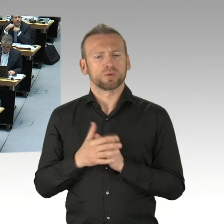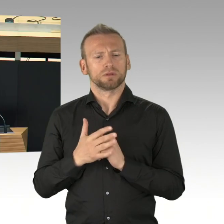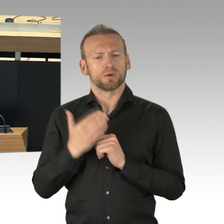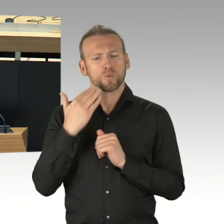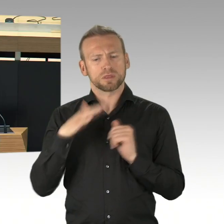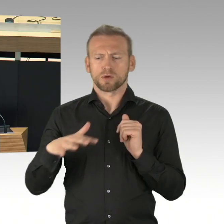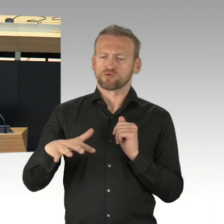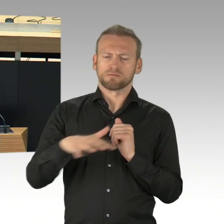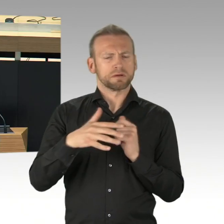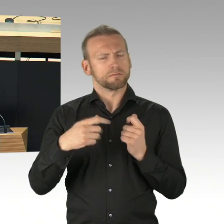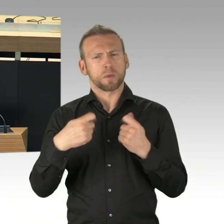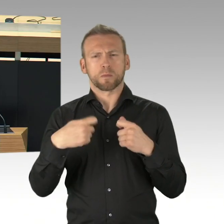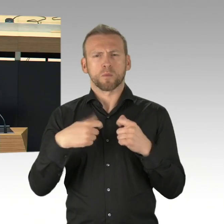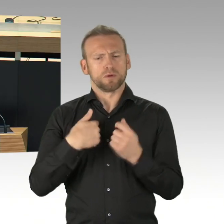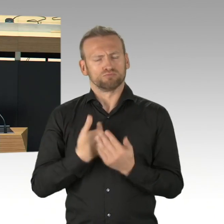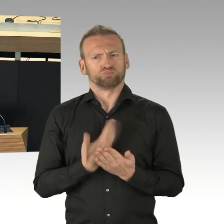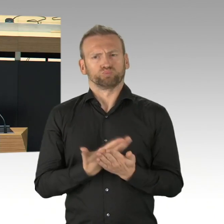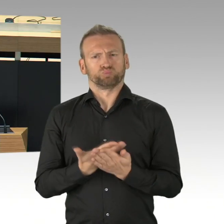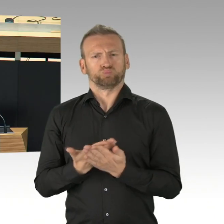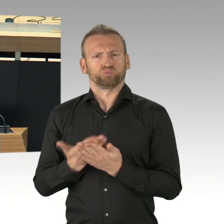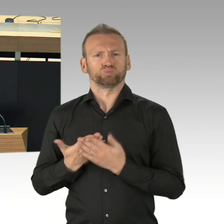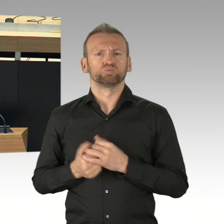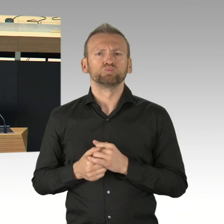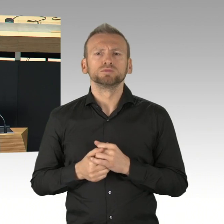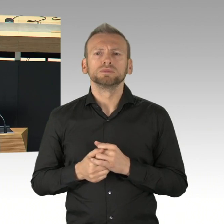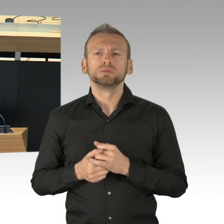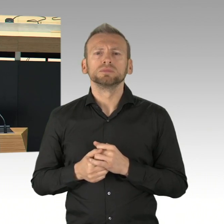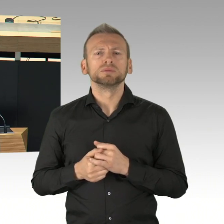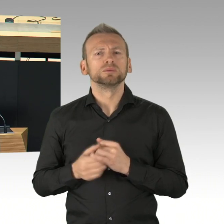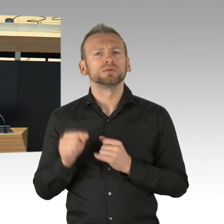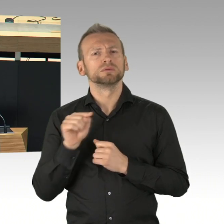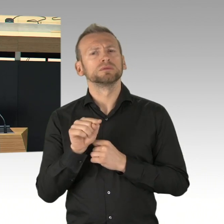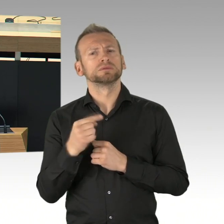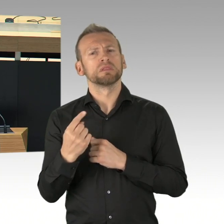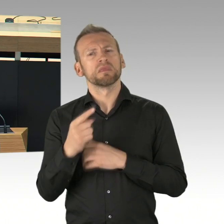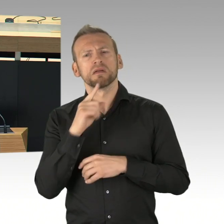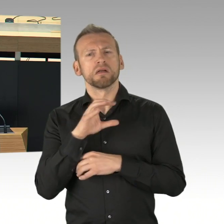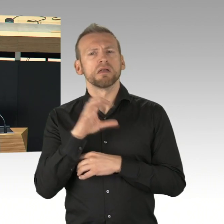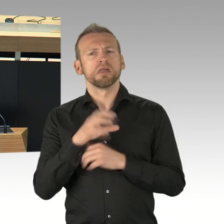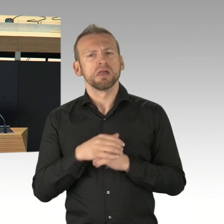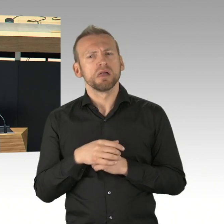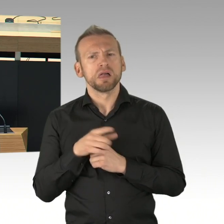und daraus machen Sie eine Hysterie. Die einzigen, die mehr bezahlen müssen, die müssen deswegen mehr bezahlen, weil Sie keine neuen Wohnungen schaffen,